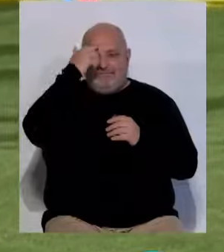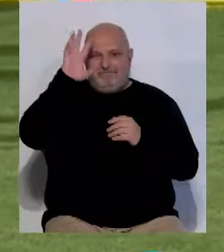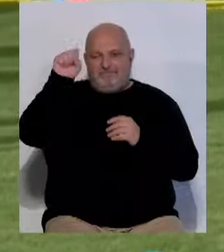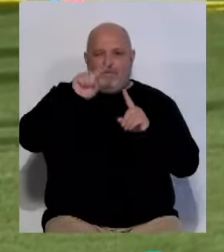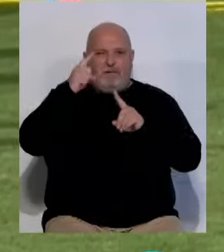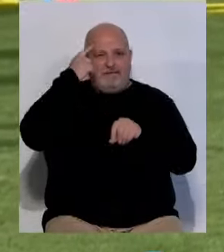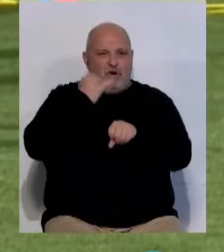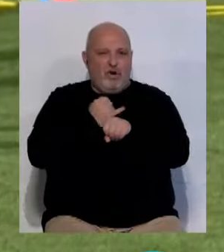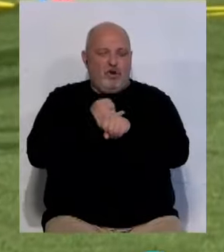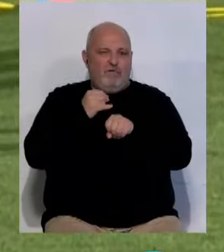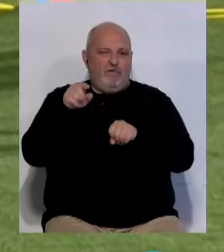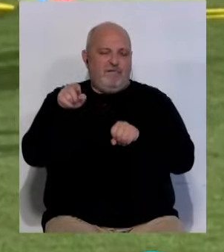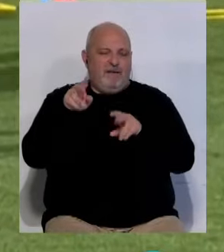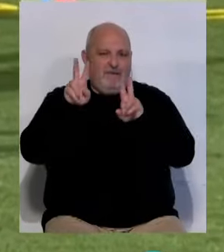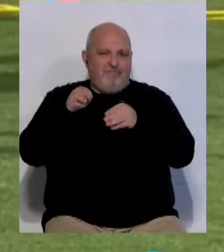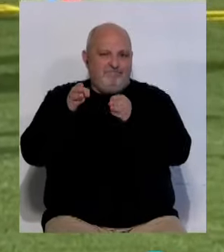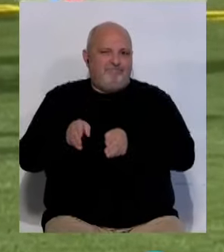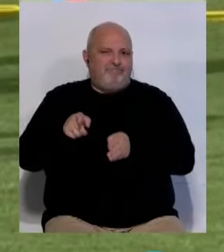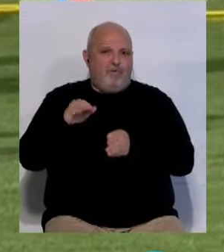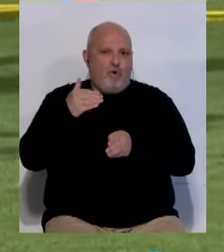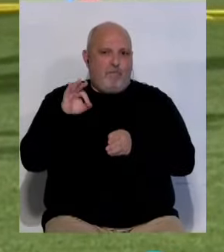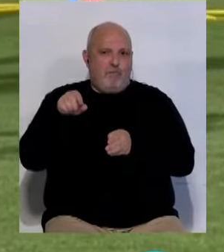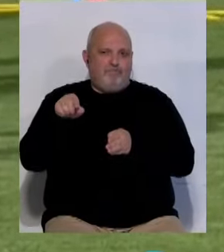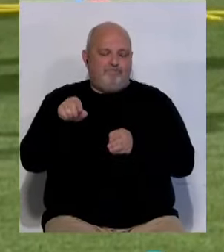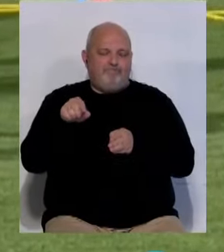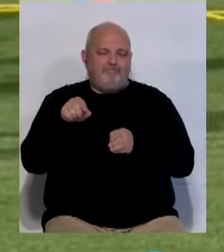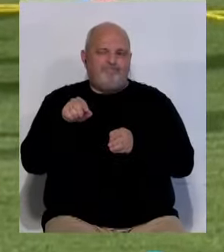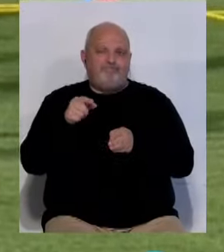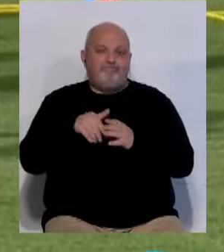Yo creo que el problema lo tiene psicológico y y para mí es un futbolista diferencial debería